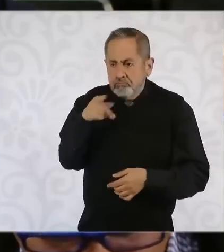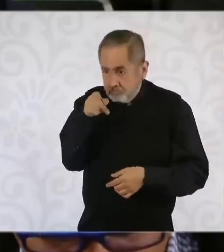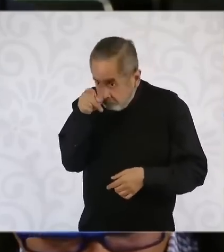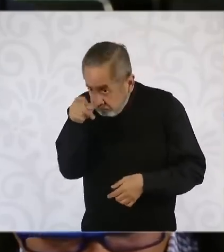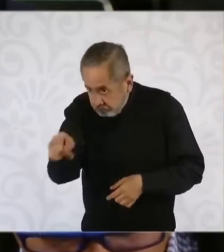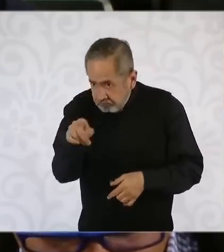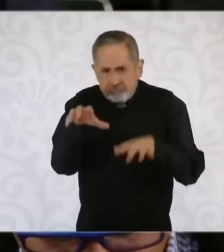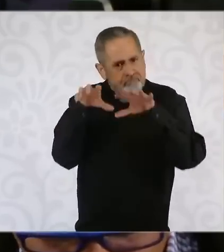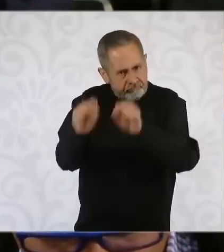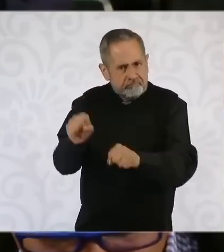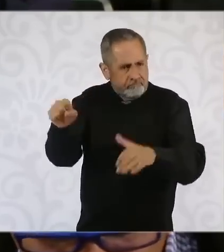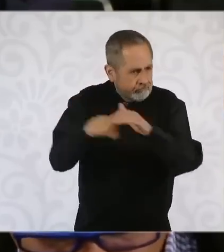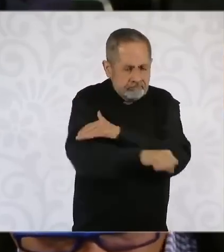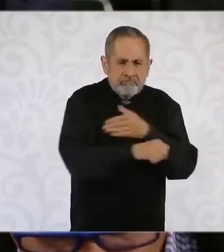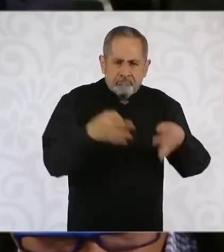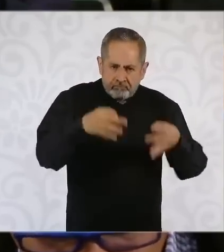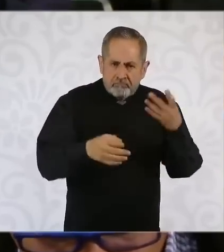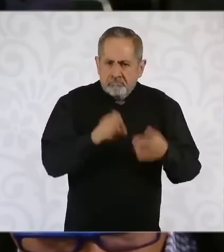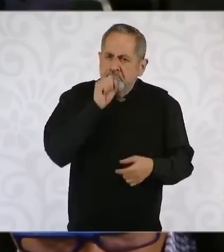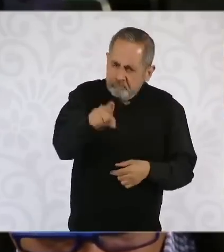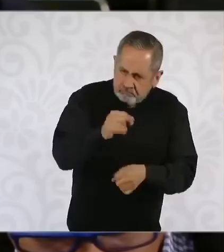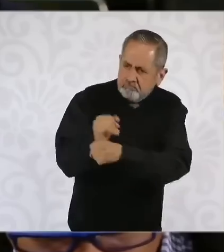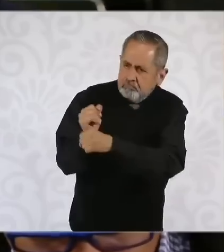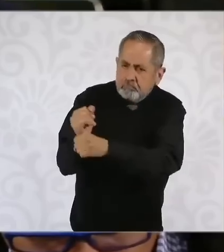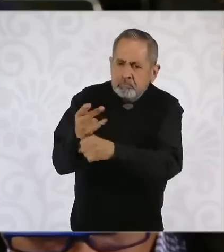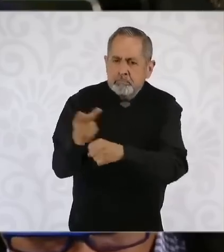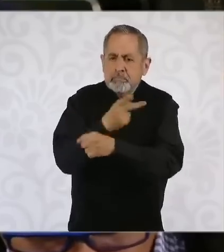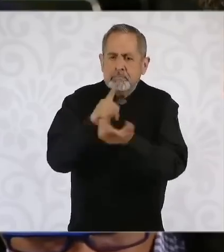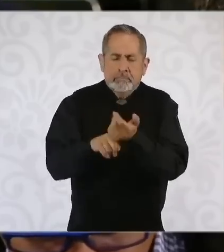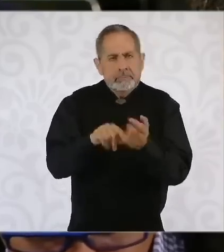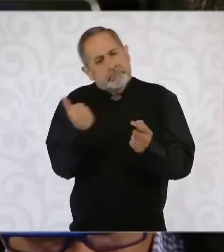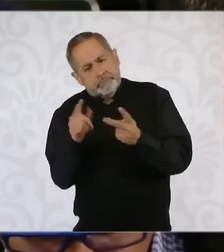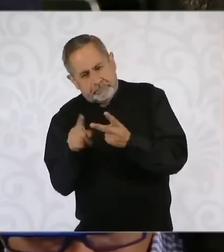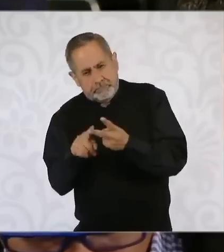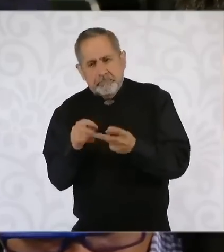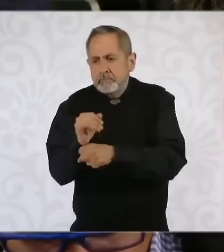no se investiga por ejemplo también lo que está pasando que ese es mi otro tema que es a donde yo